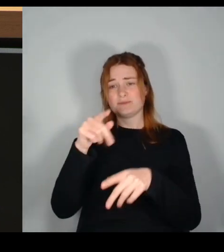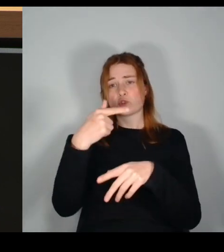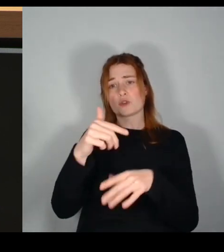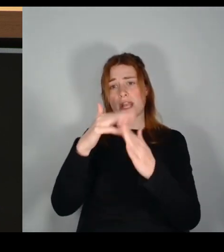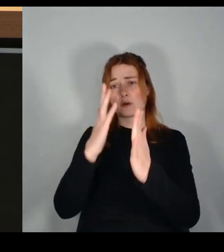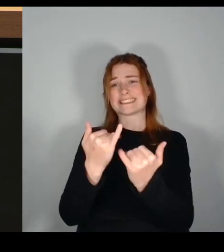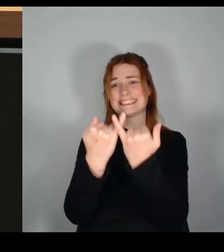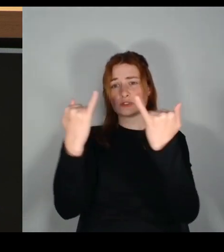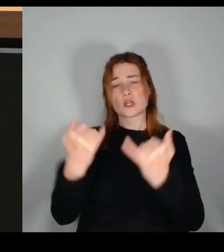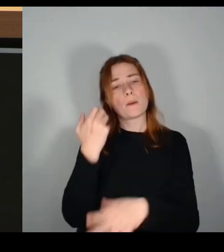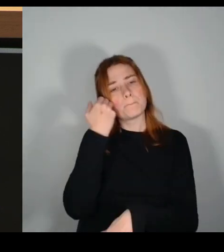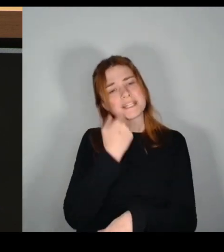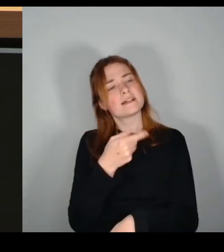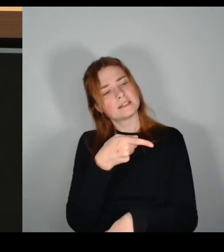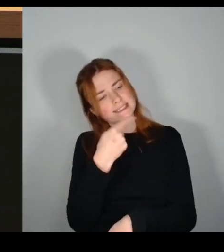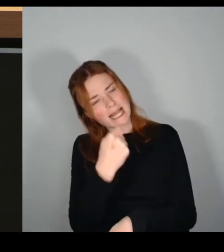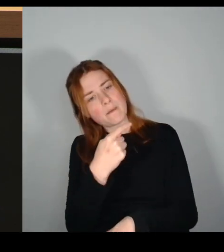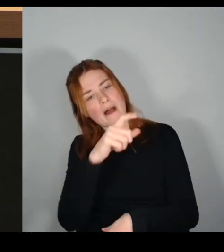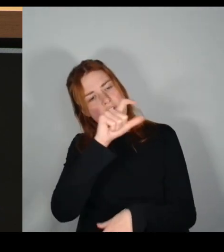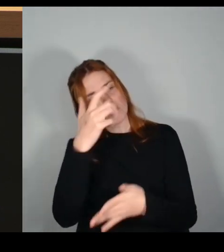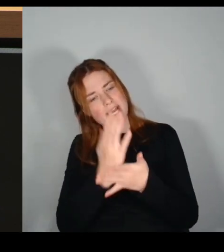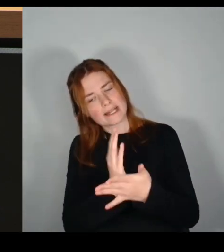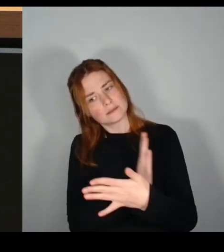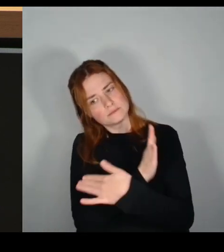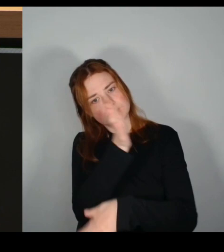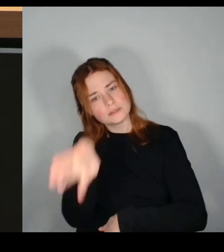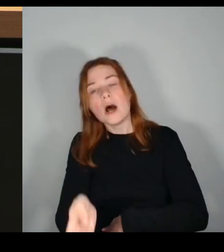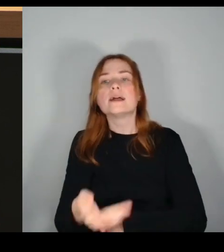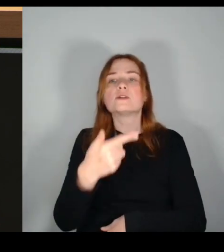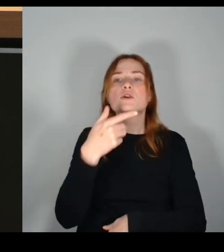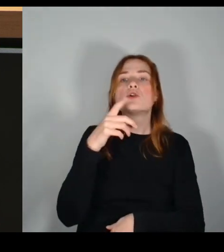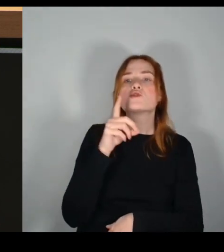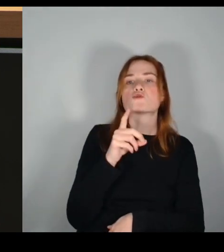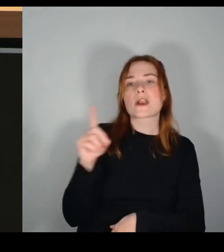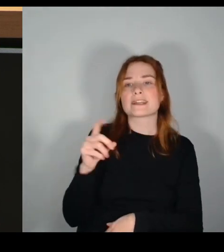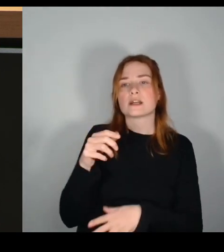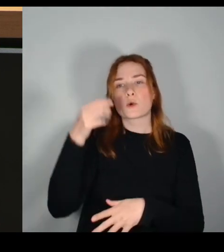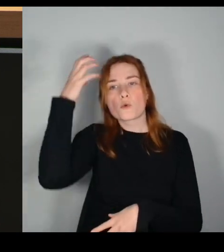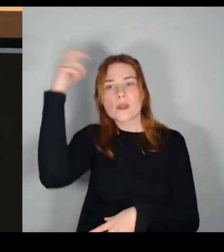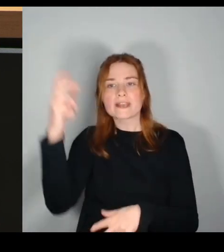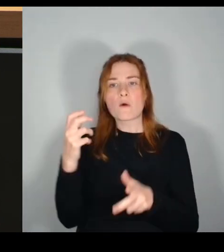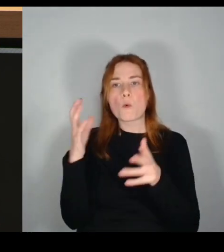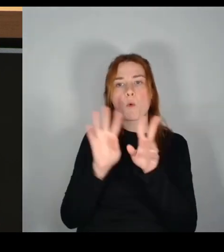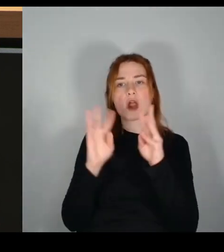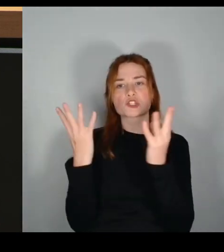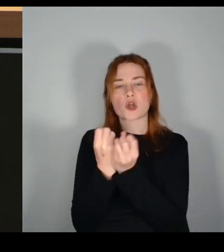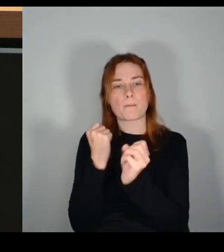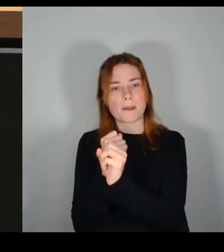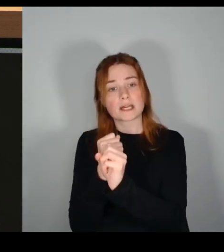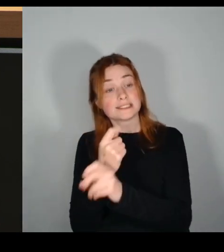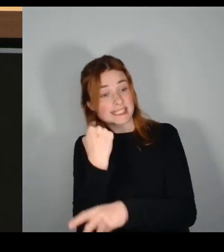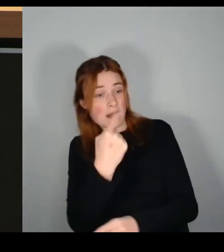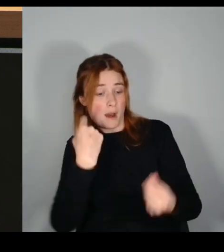Und keine Angst, Sie müssen nicht unbedingt einen glitzernden Fummel anziehen. Die Tunten nehmen Sie auch so, wie Sie sind. Machen Sie es doch mit Ihnen auch so!